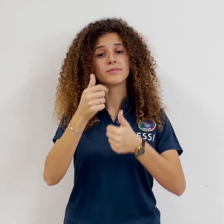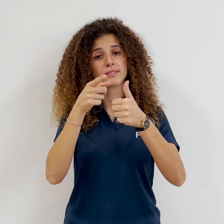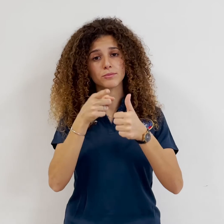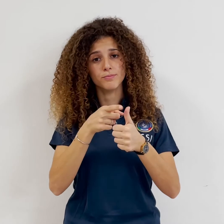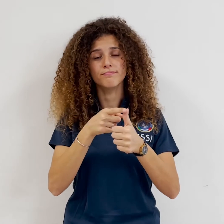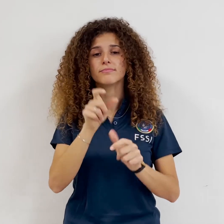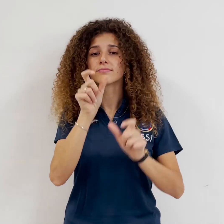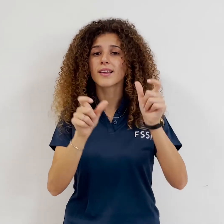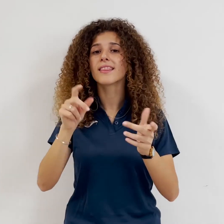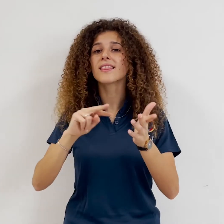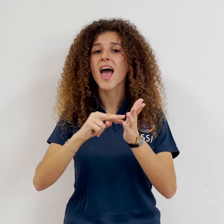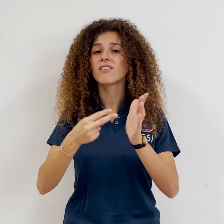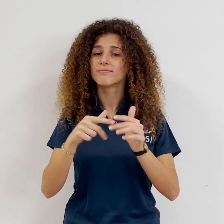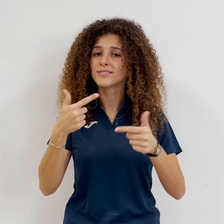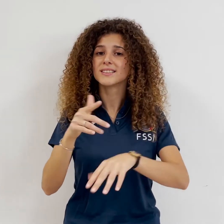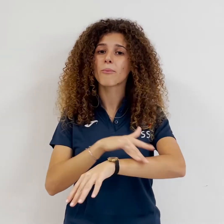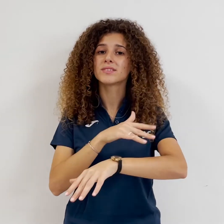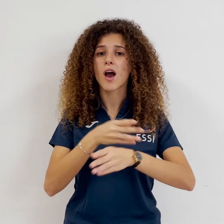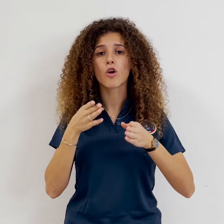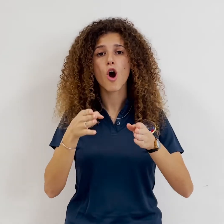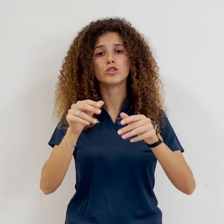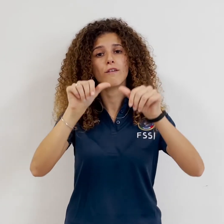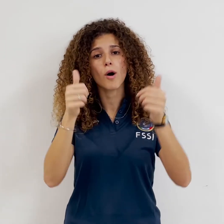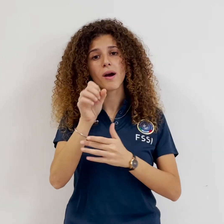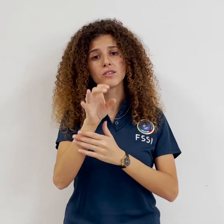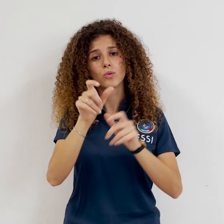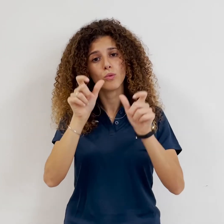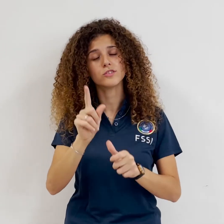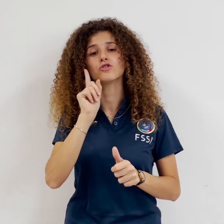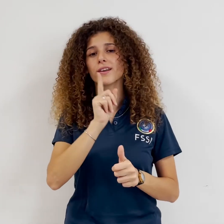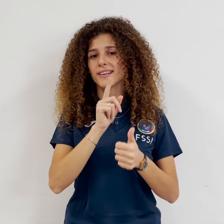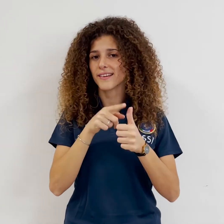1. Sensibilizzare i tecnici sportivi con corsi di formazione sulla sordità